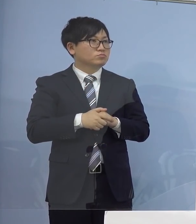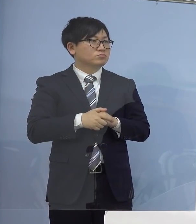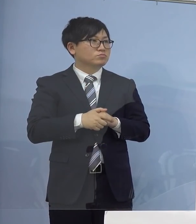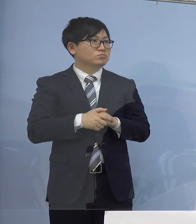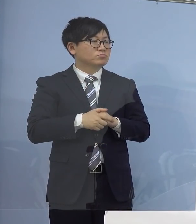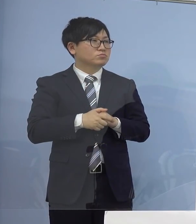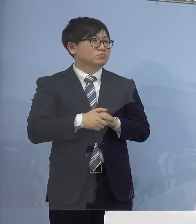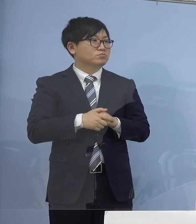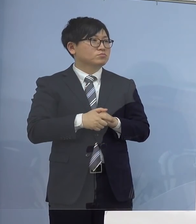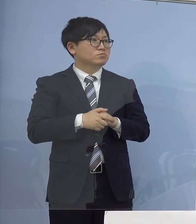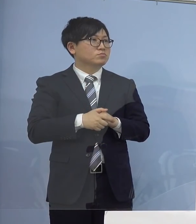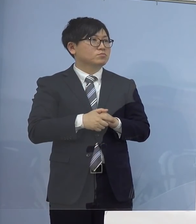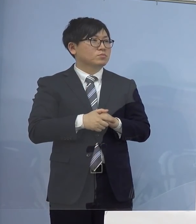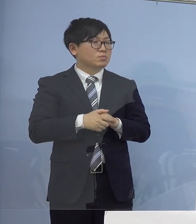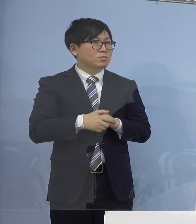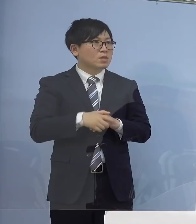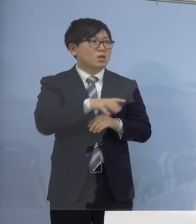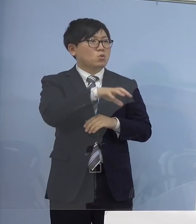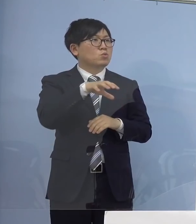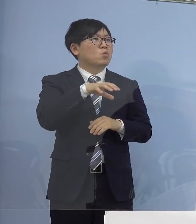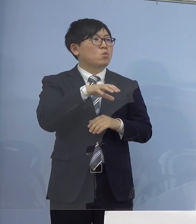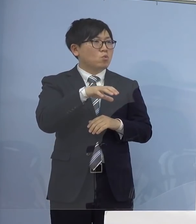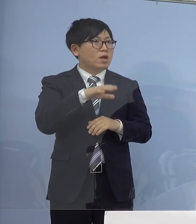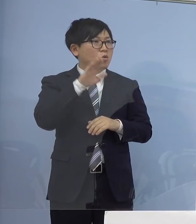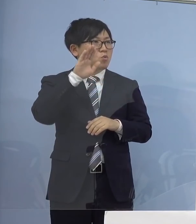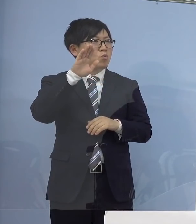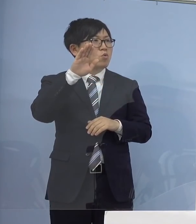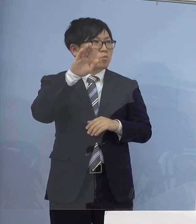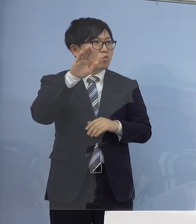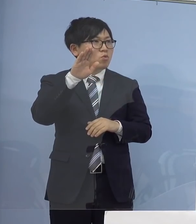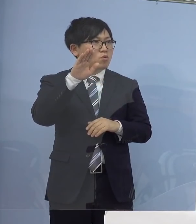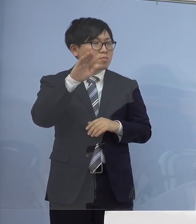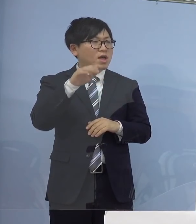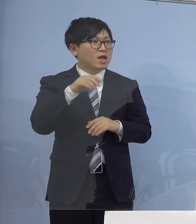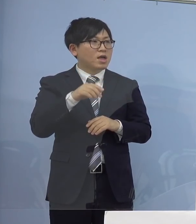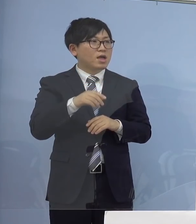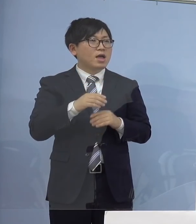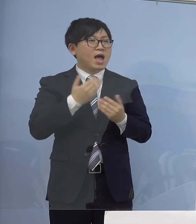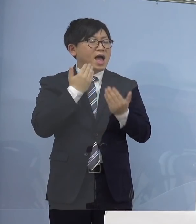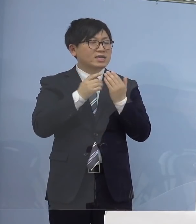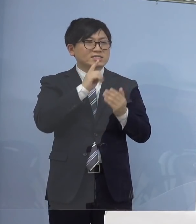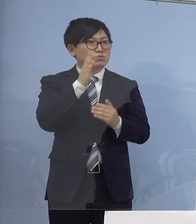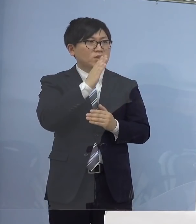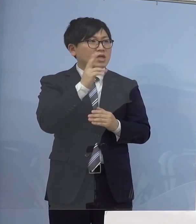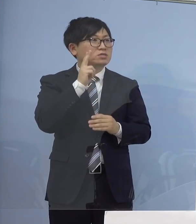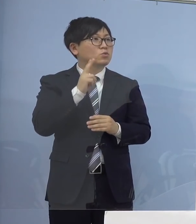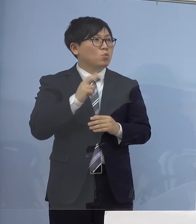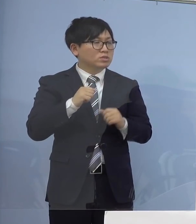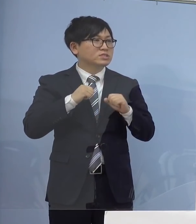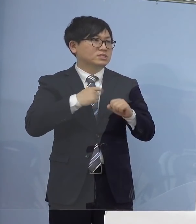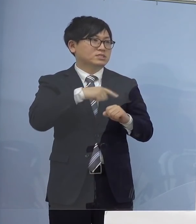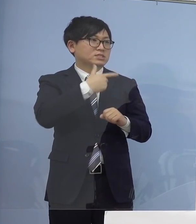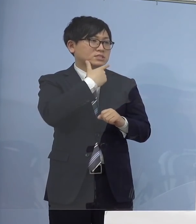その点、慎重を期して申し訳ありませんが 特定だけは差し控えさせていただきたいというふうに思います